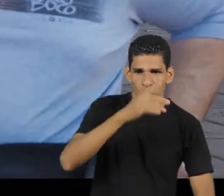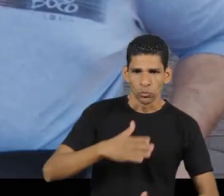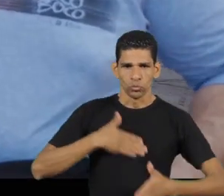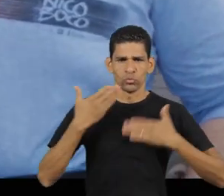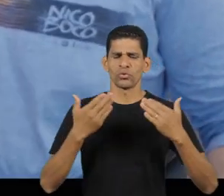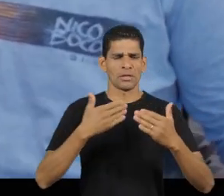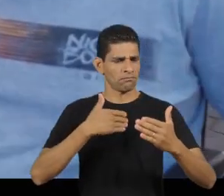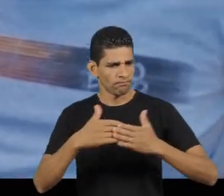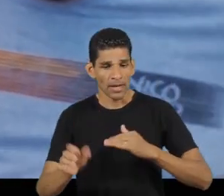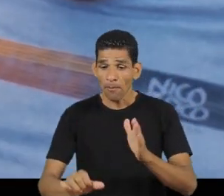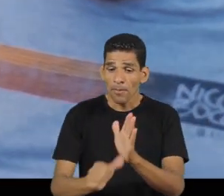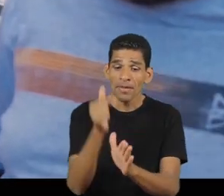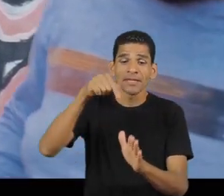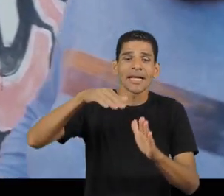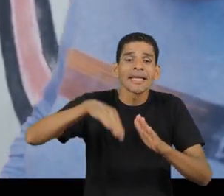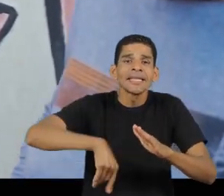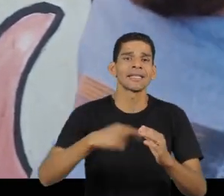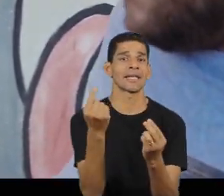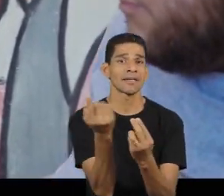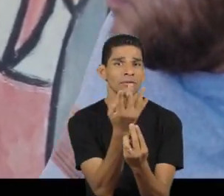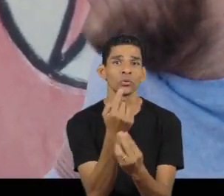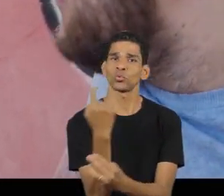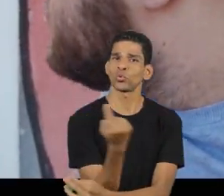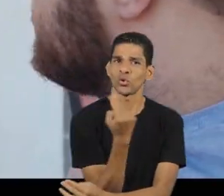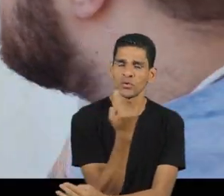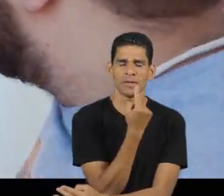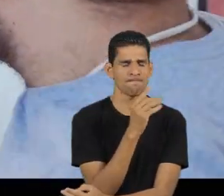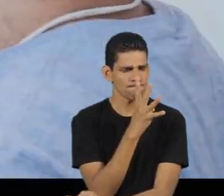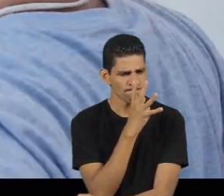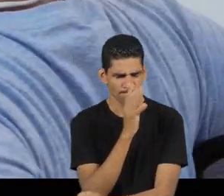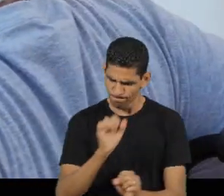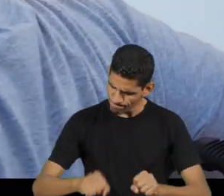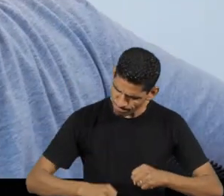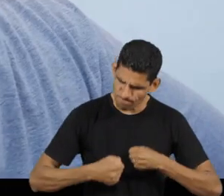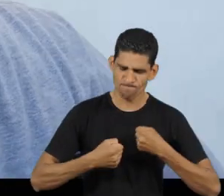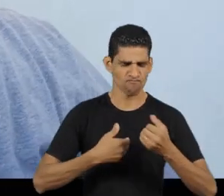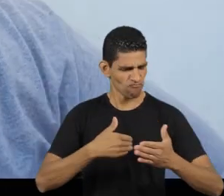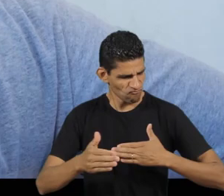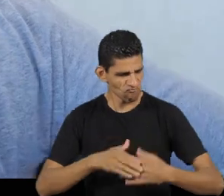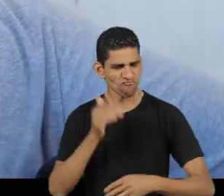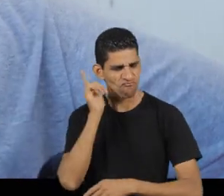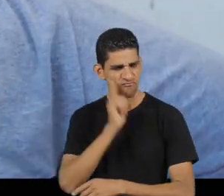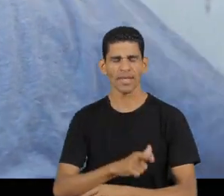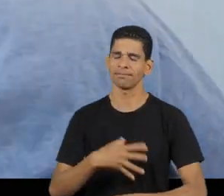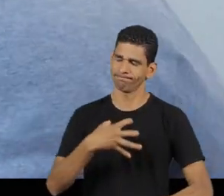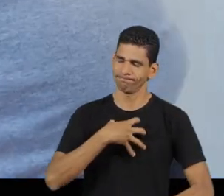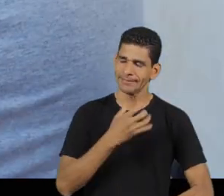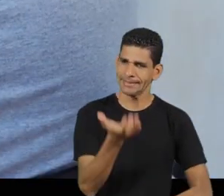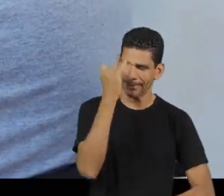e também pela questão da primeira vez morar sozinho, então deu um impacto.